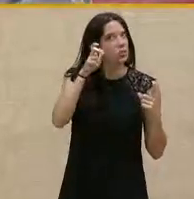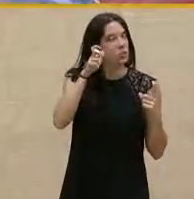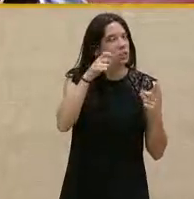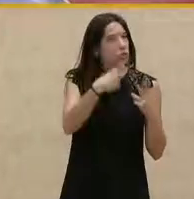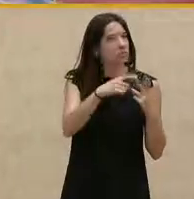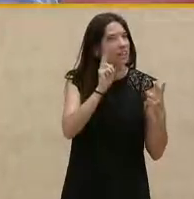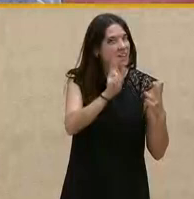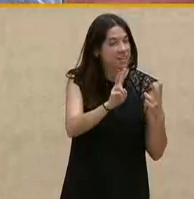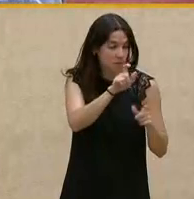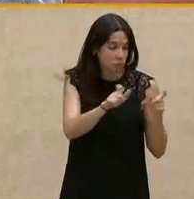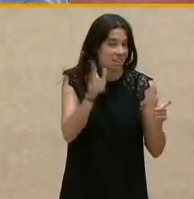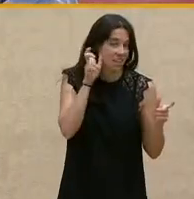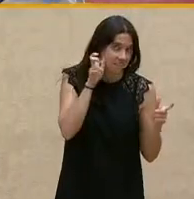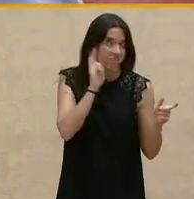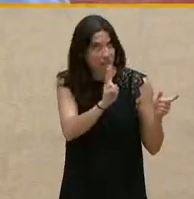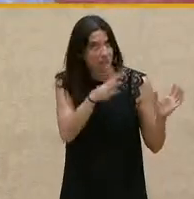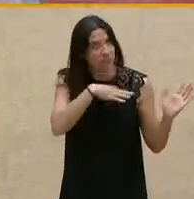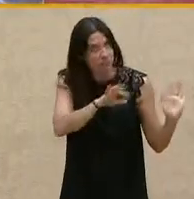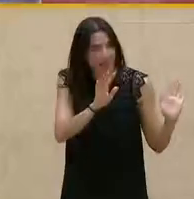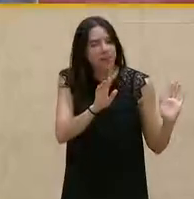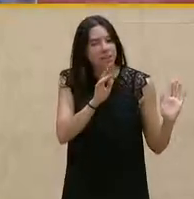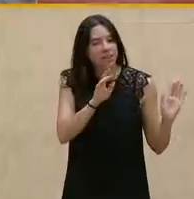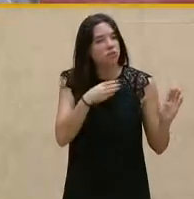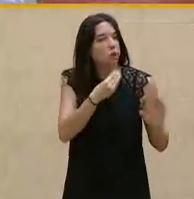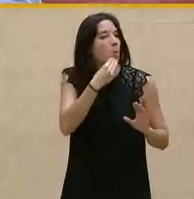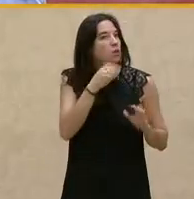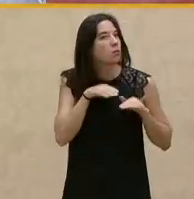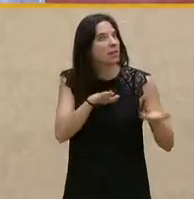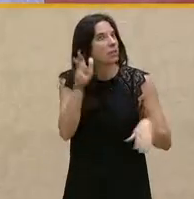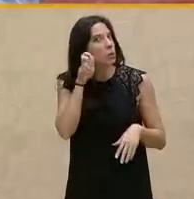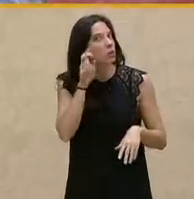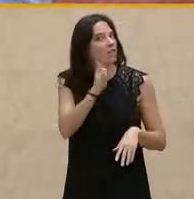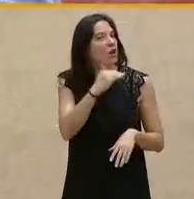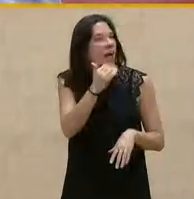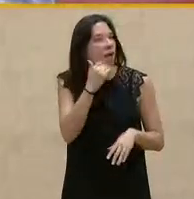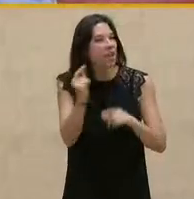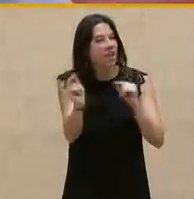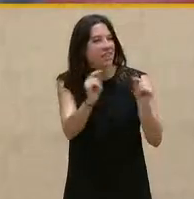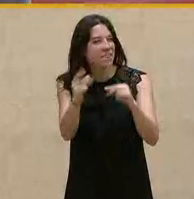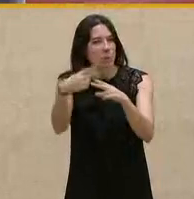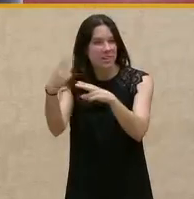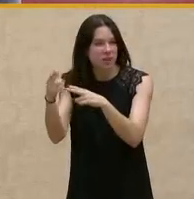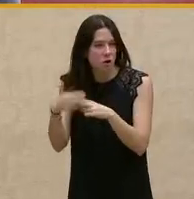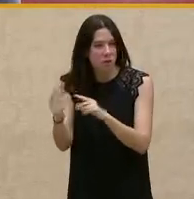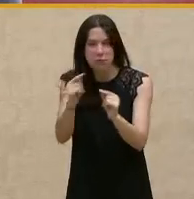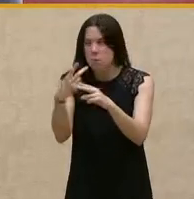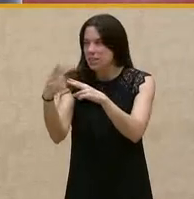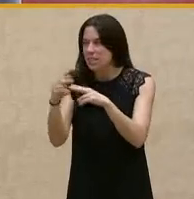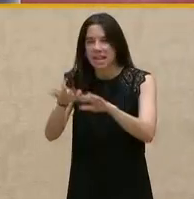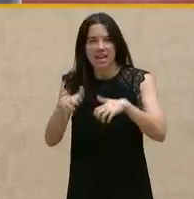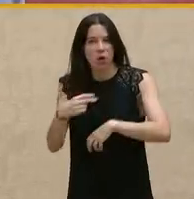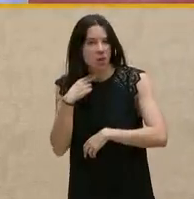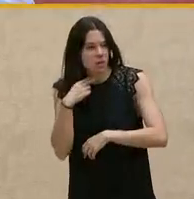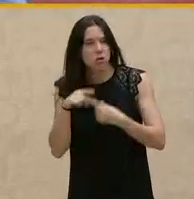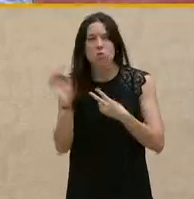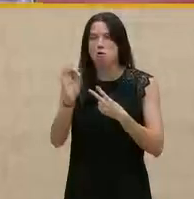los que pueden escuchar y ver, del rifirrafe político en el Congreso, o en el Senado, no es